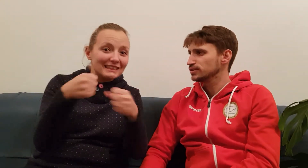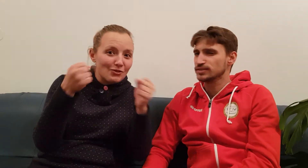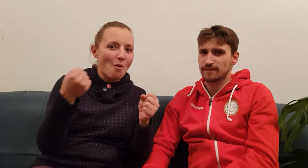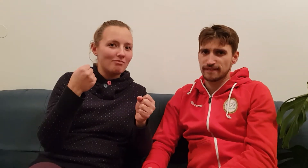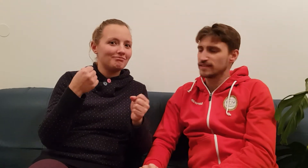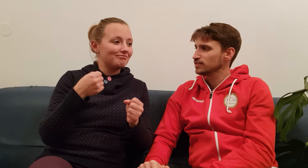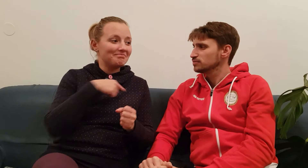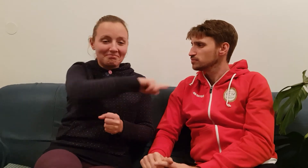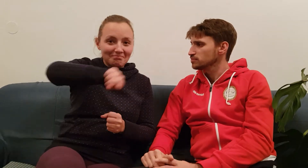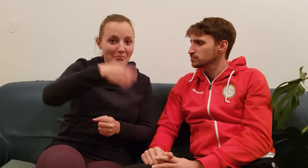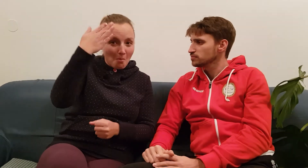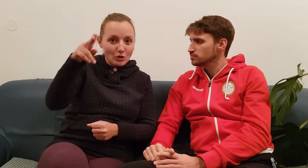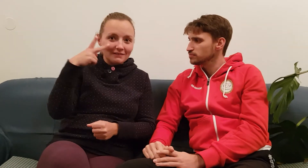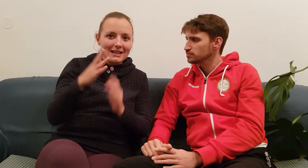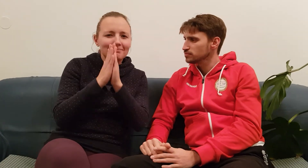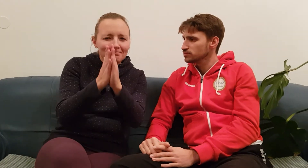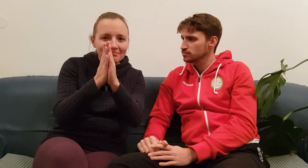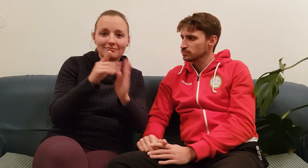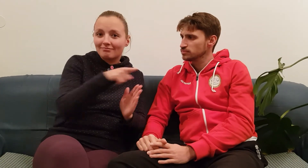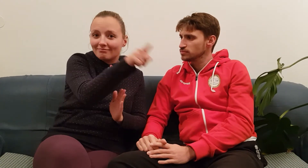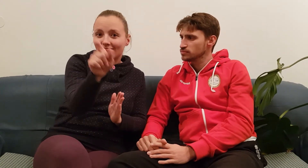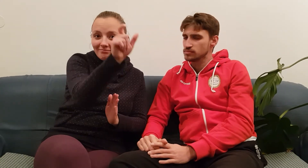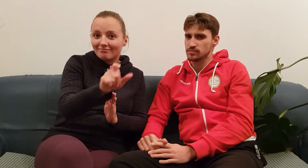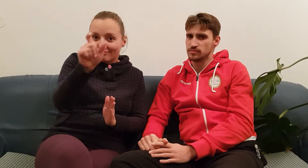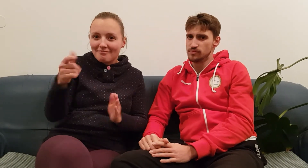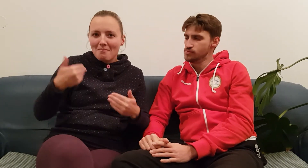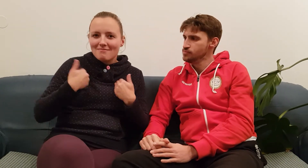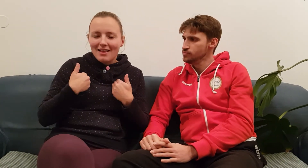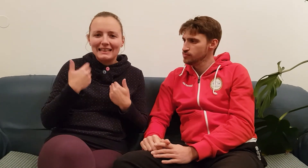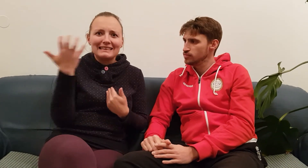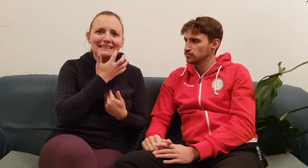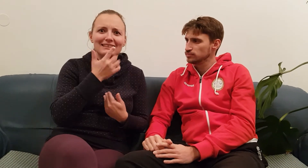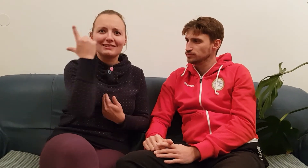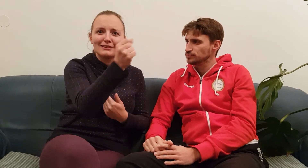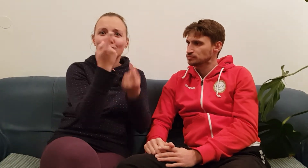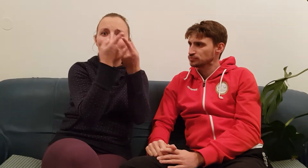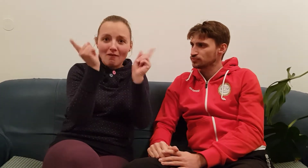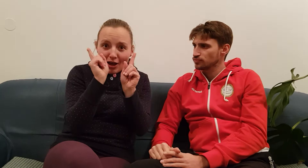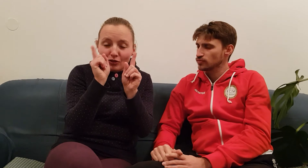Zato mi MOOSVID prosimo vas, tiste mlade, ki bi šli na Slovaškem